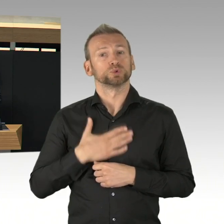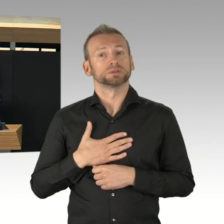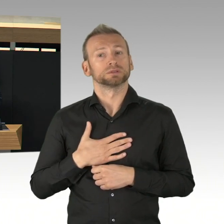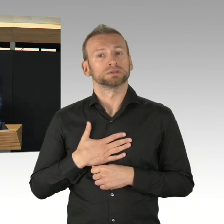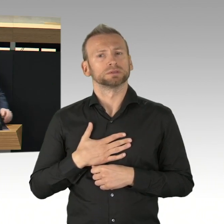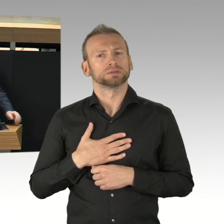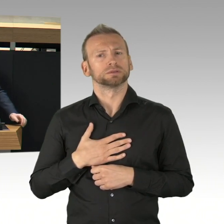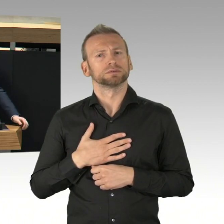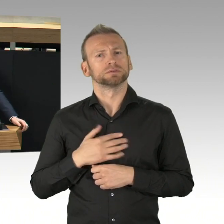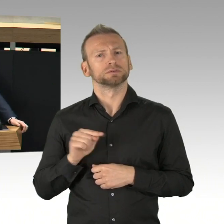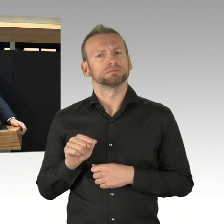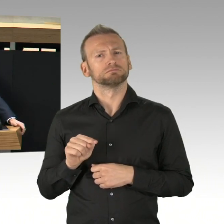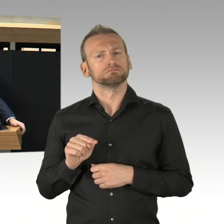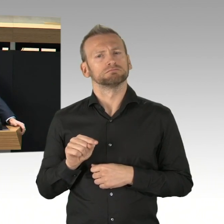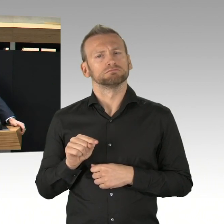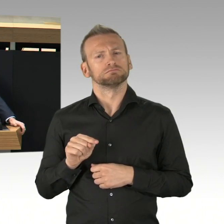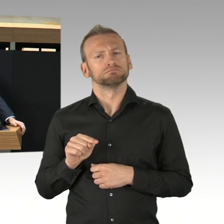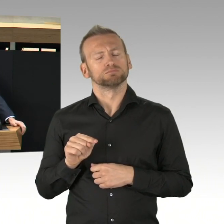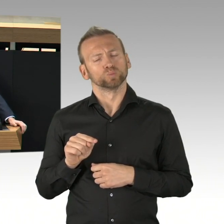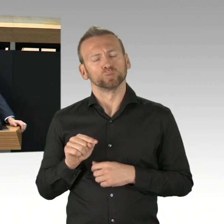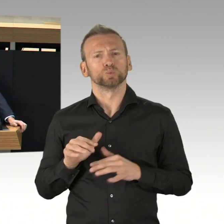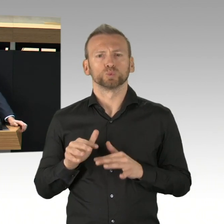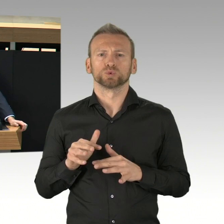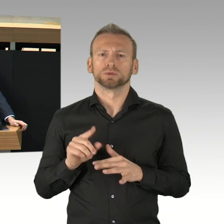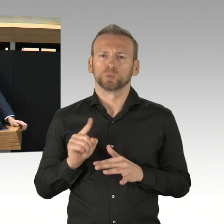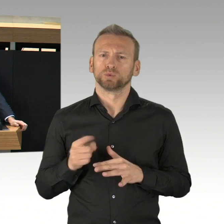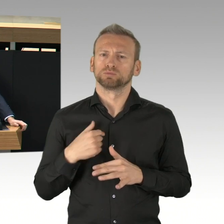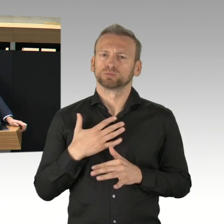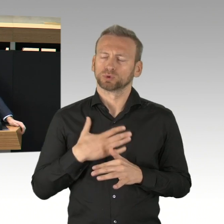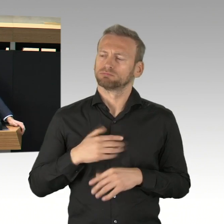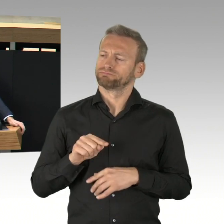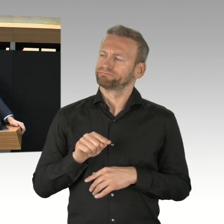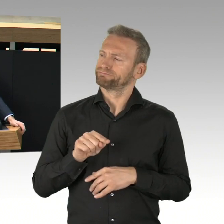und geholfen haben, denen zu helfen, deren Probleme so groß sind,